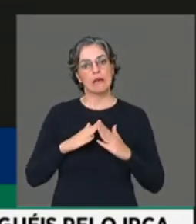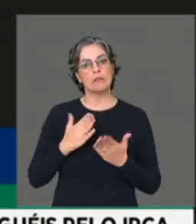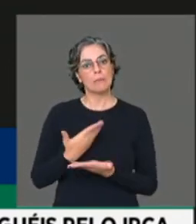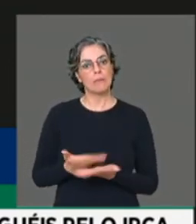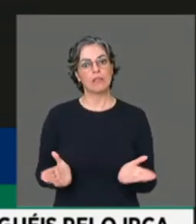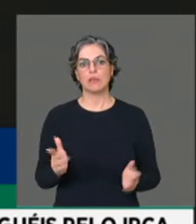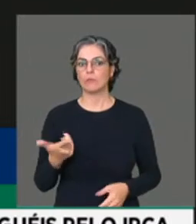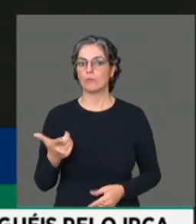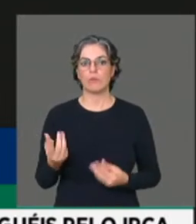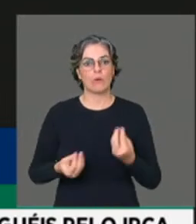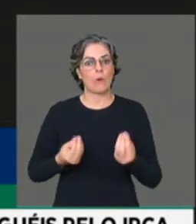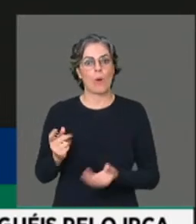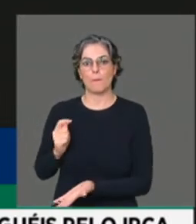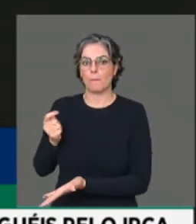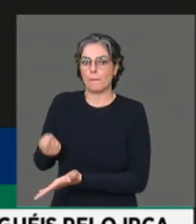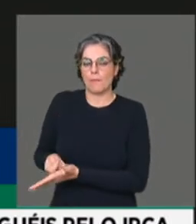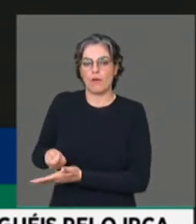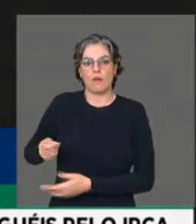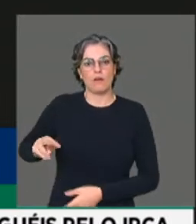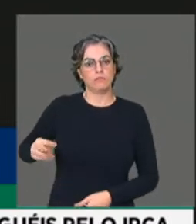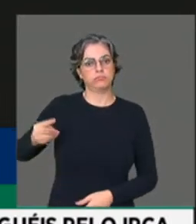NÃO TER COMO PAGAR OS REAJUSTES NESSES ÍNDICES QUE AÍ ESTÃO, POR ISSO É